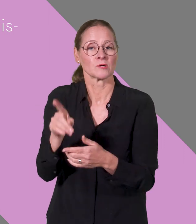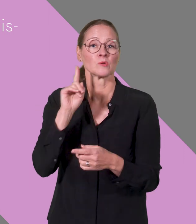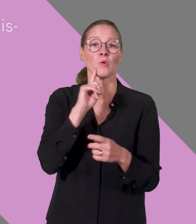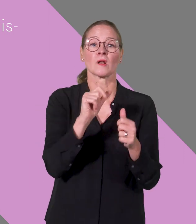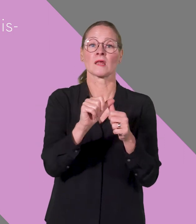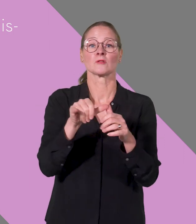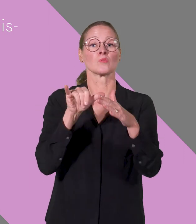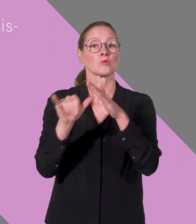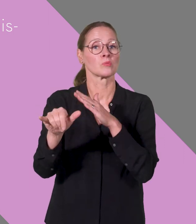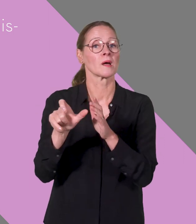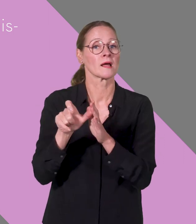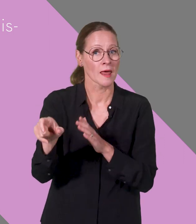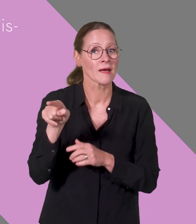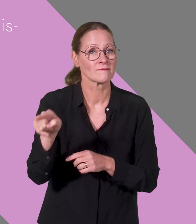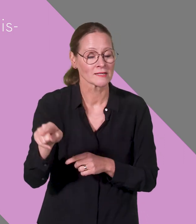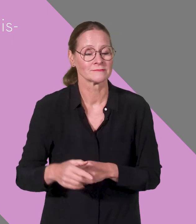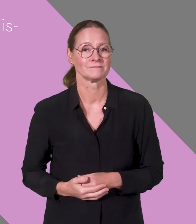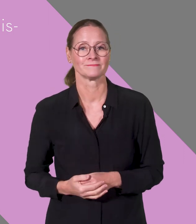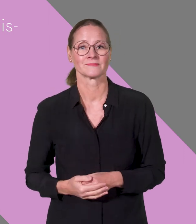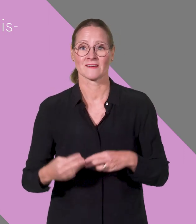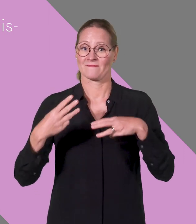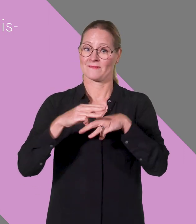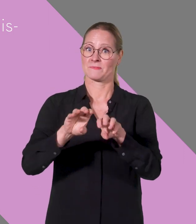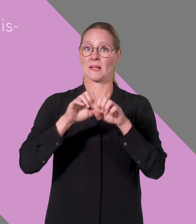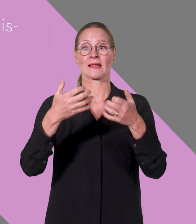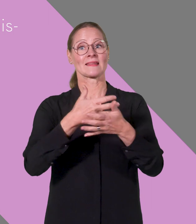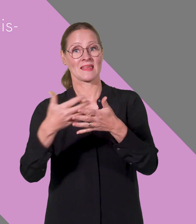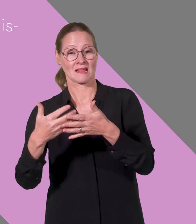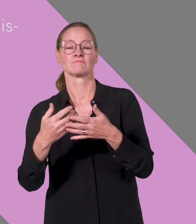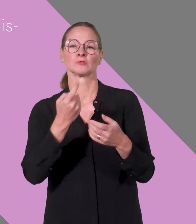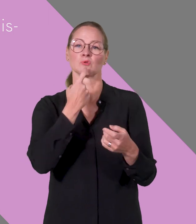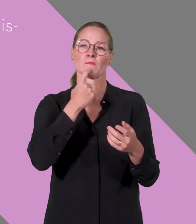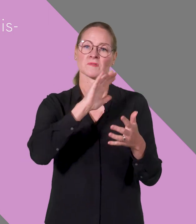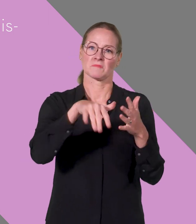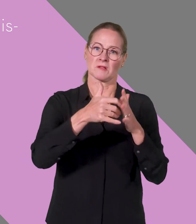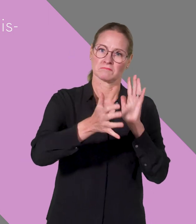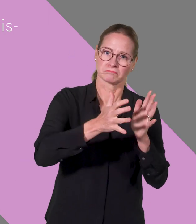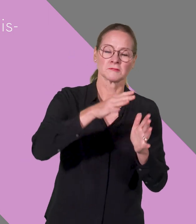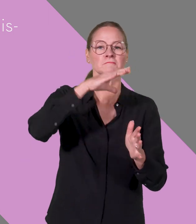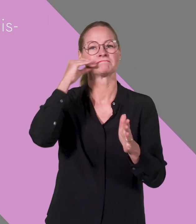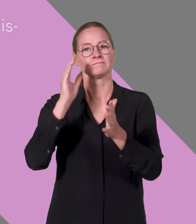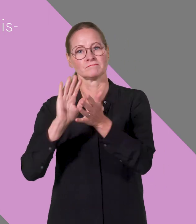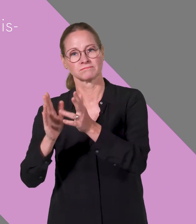Kuurojen Liiton YouTube-kanavalla. Webinaarin kielinä ovat suomalainen ja suomenruotsalainen viittomakieli -